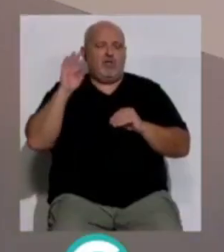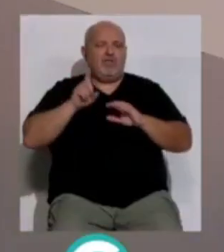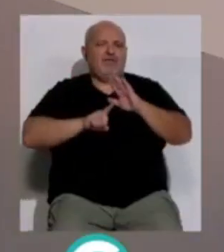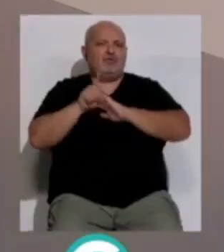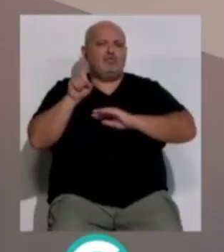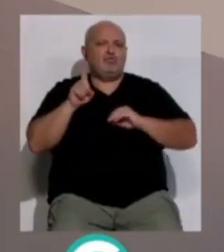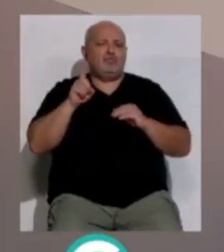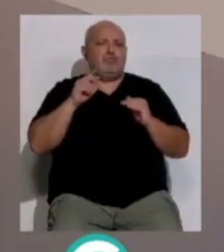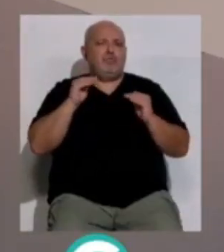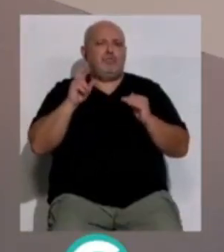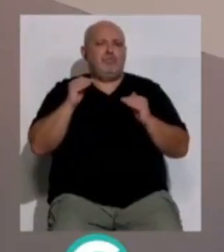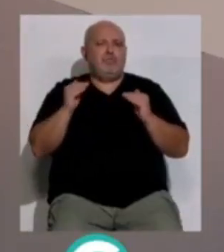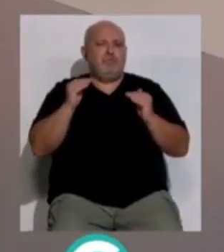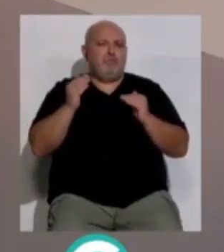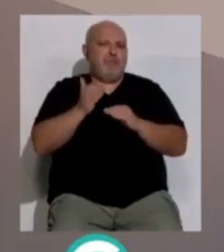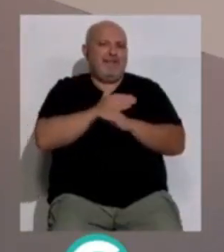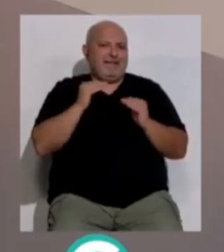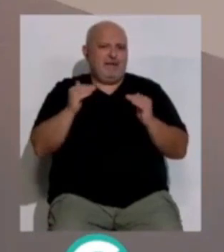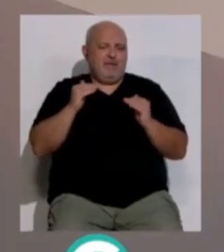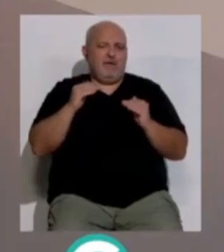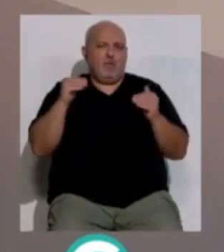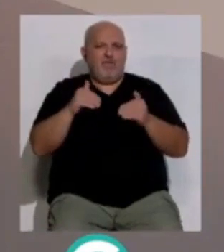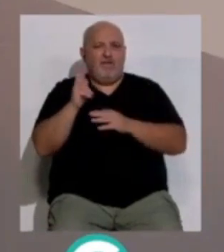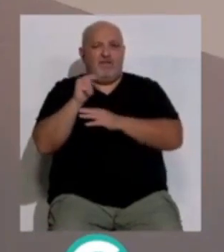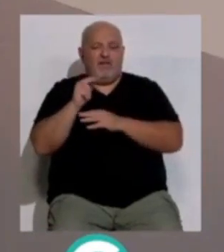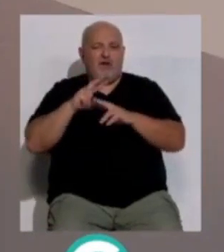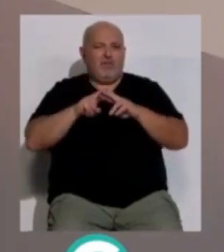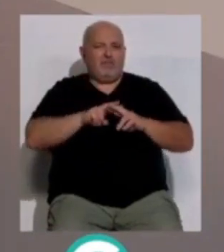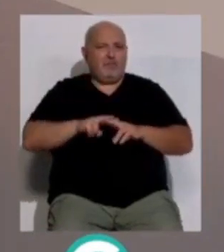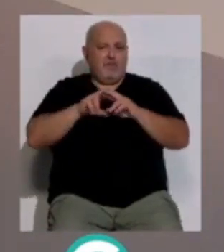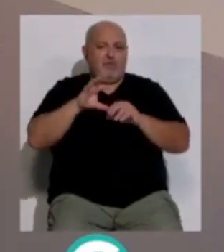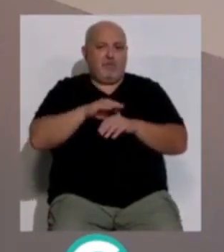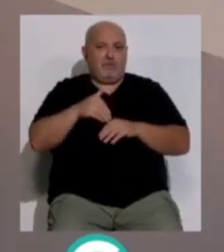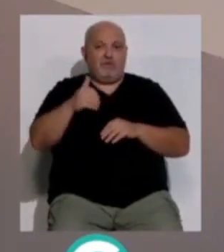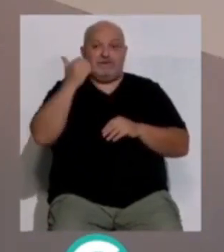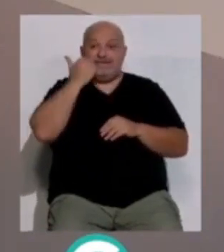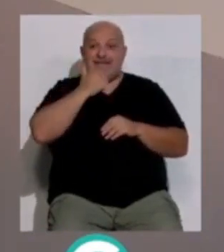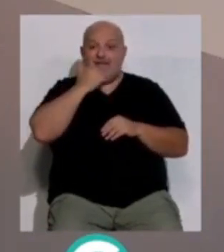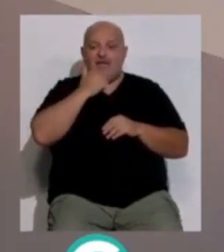la pretemporada con el primer equipo jueves y viernes reconocimientos médicos el sábado doble